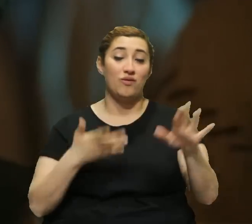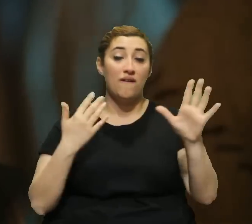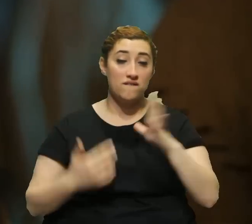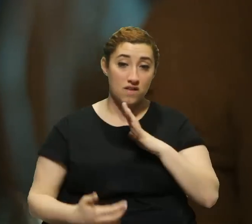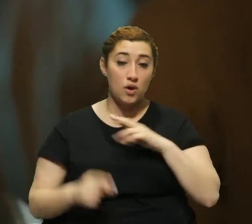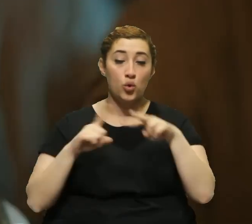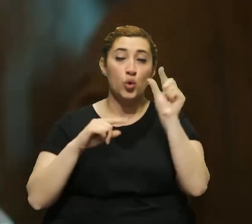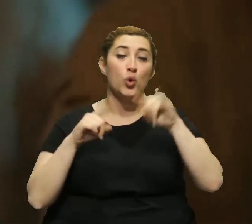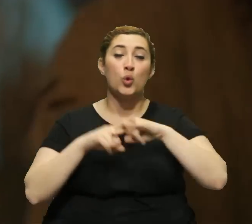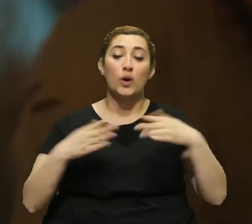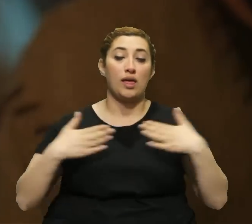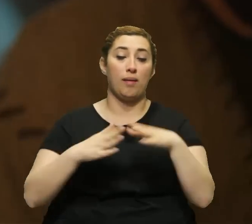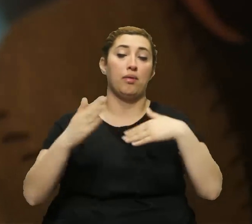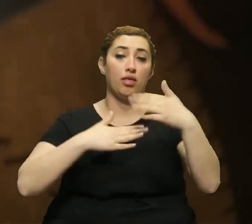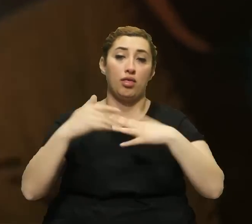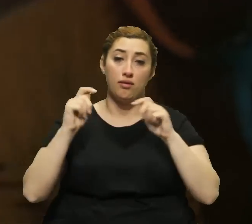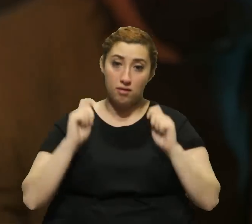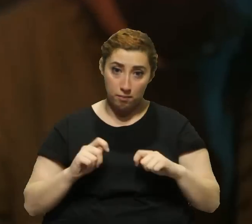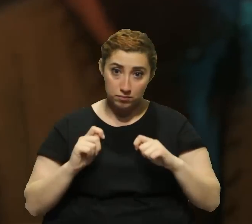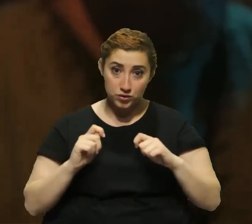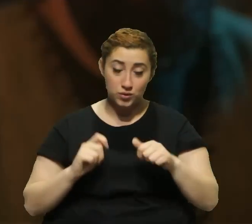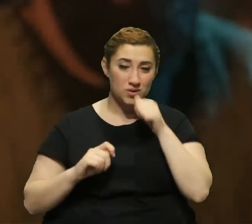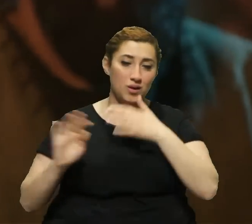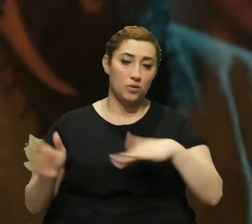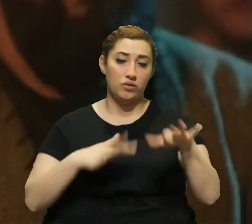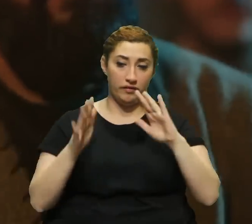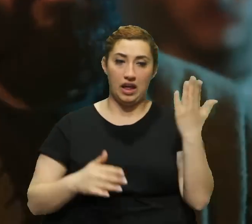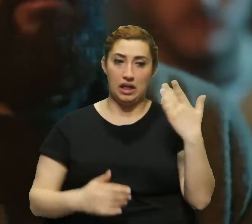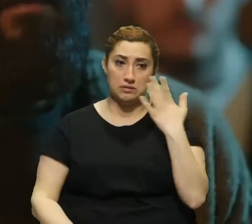(Şeyh) Nuh gemiyi yapmış, tufan belli.